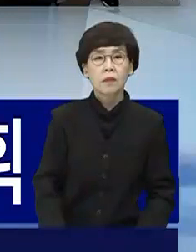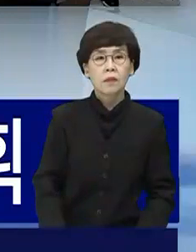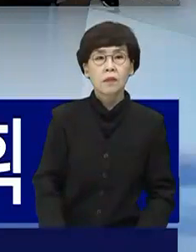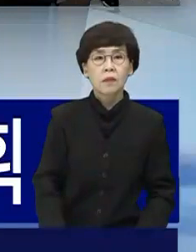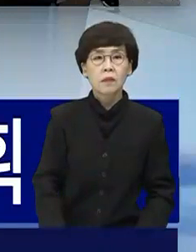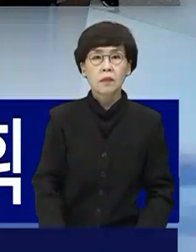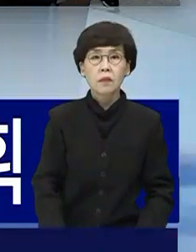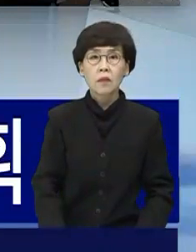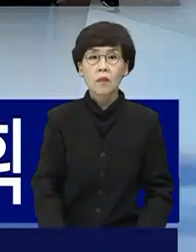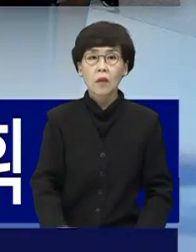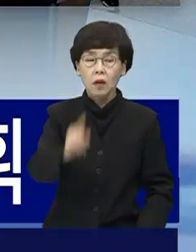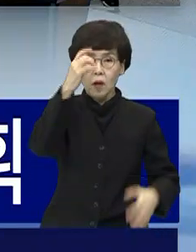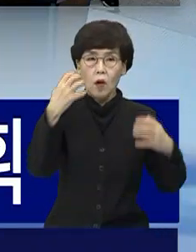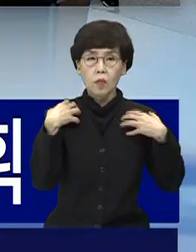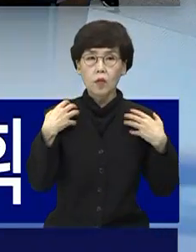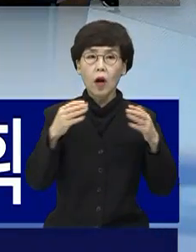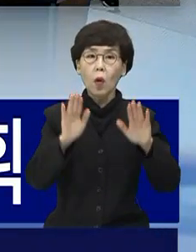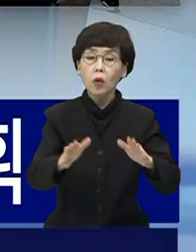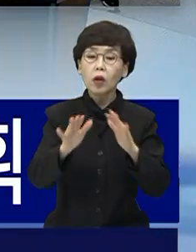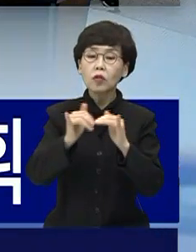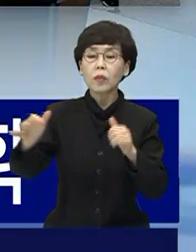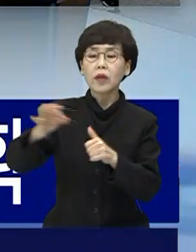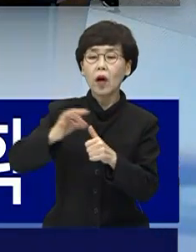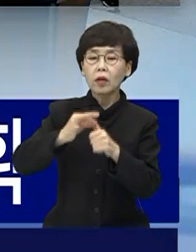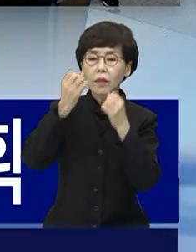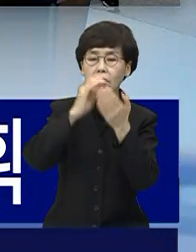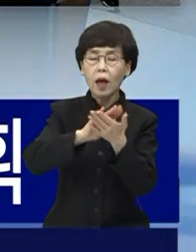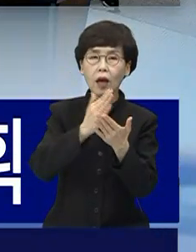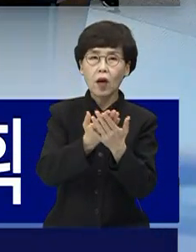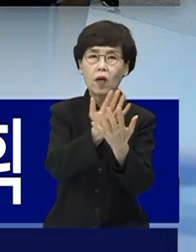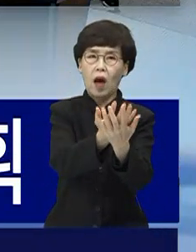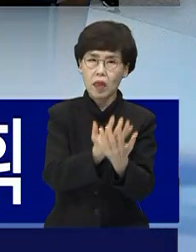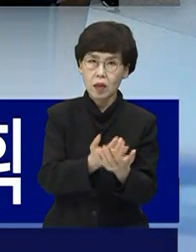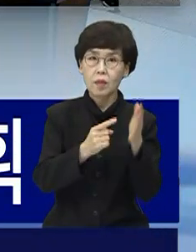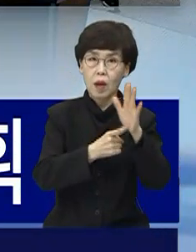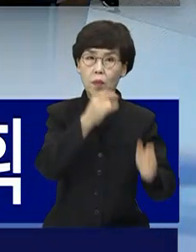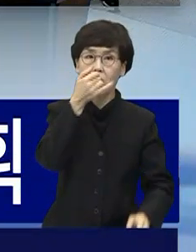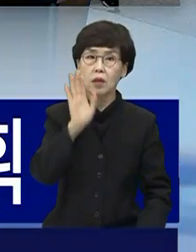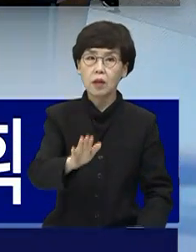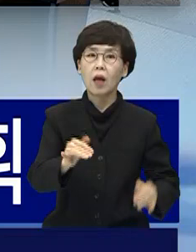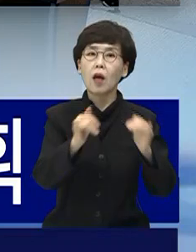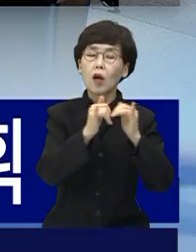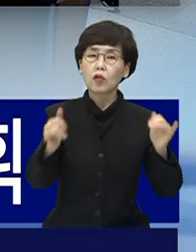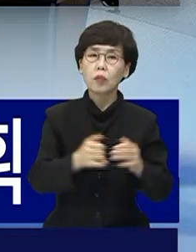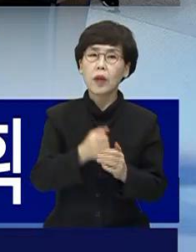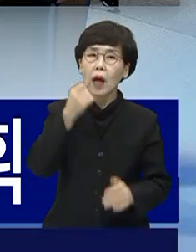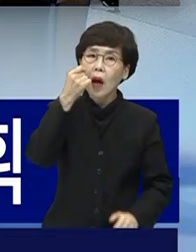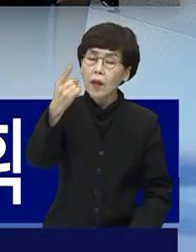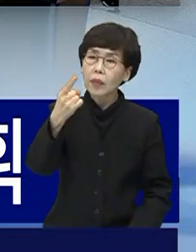(앵커) 정부가 오늘 국민연금 개혁안을 내놨는데 국민이 매달 내는 보험료를